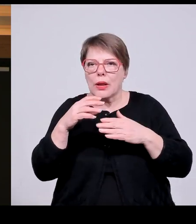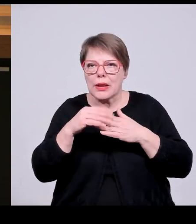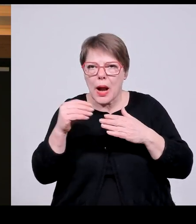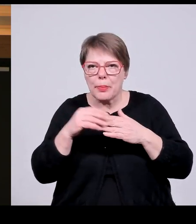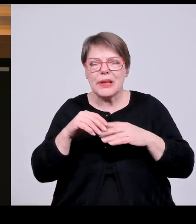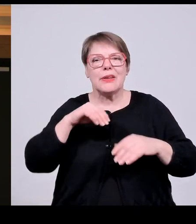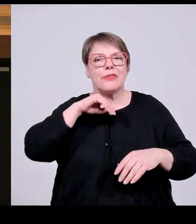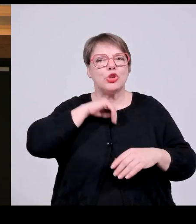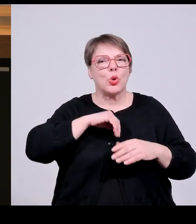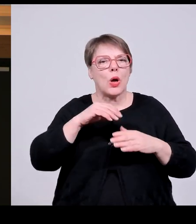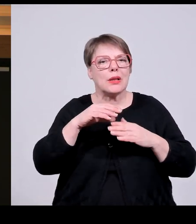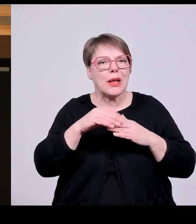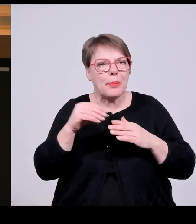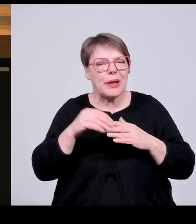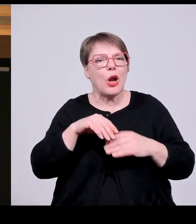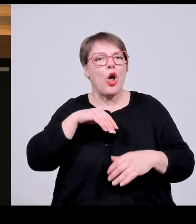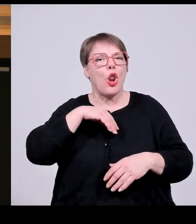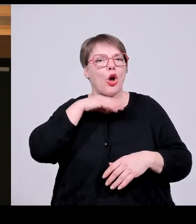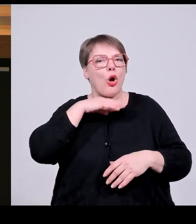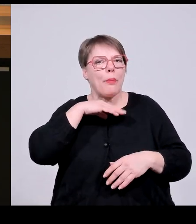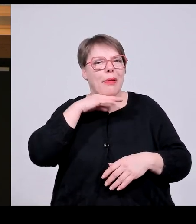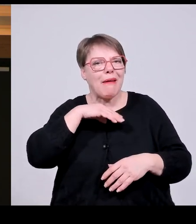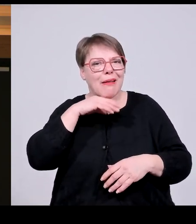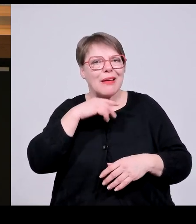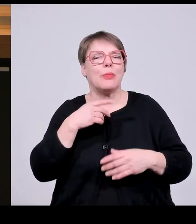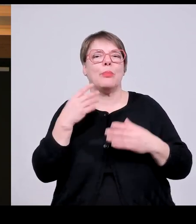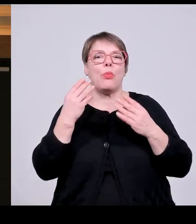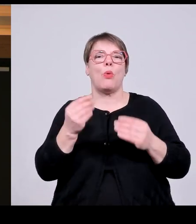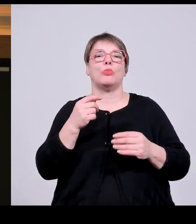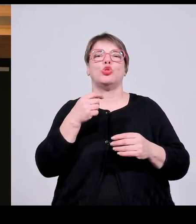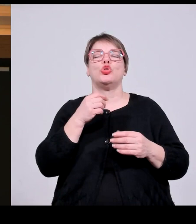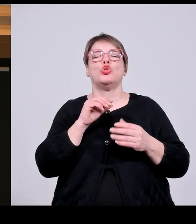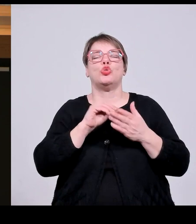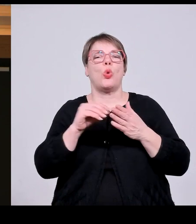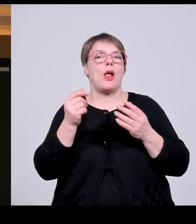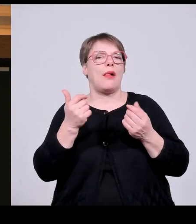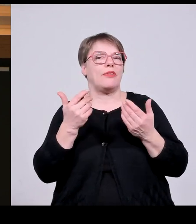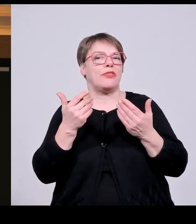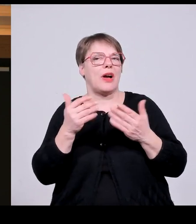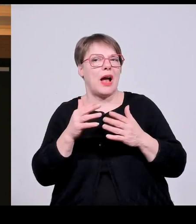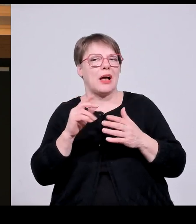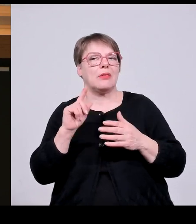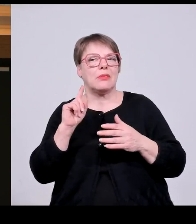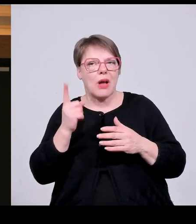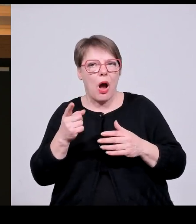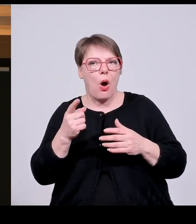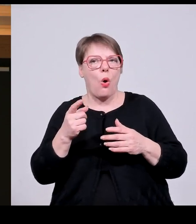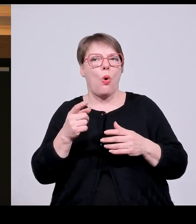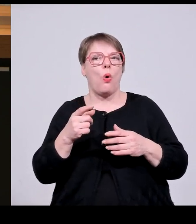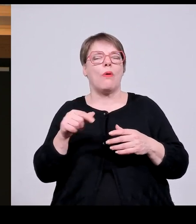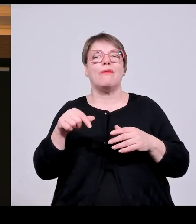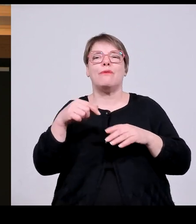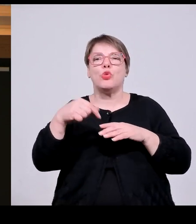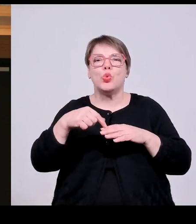in Gesundheitsberufen ausrufen. Wir brauchen diese jungen Menschen dringend und wir wollen, dass alle jungen Menschen in Berlin eine Berufschancen haben.